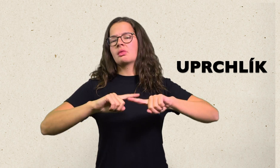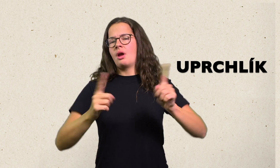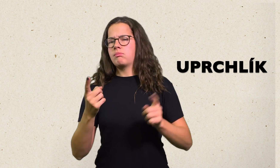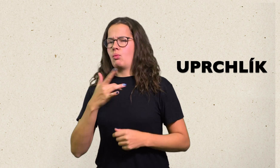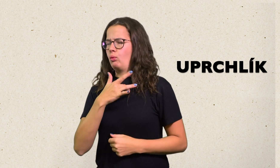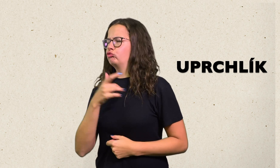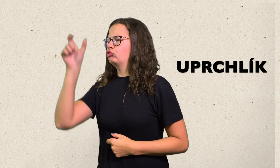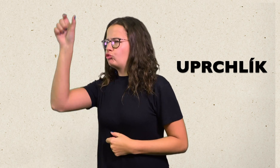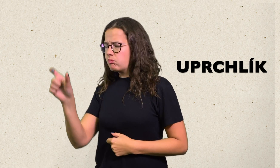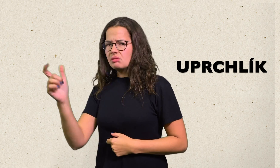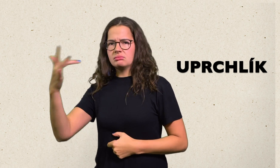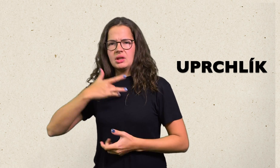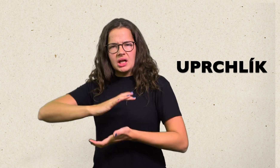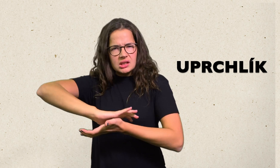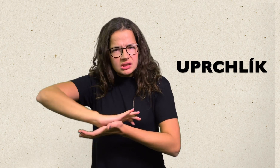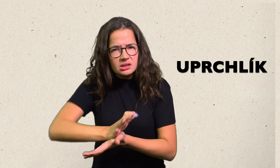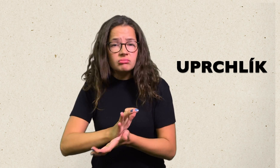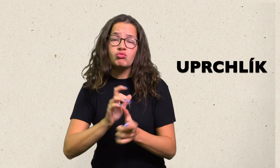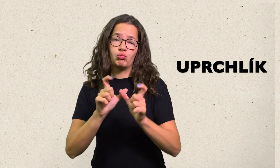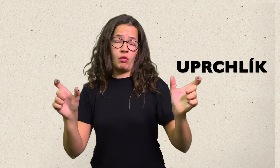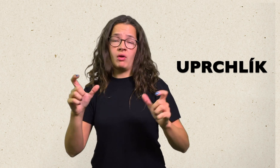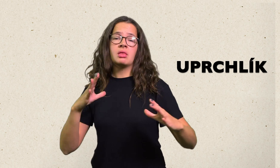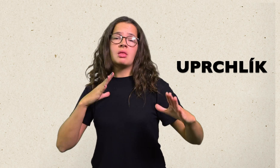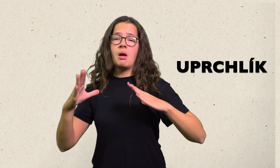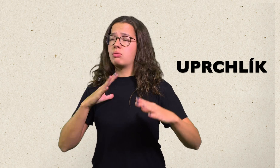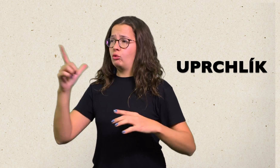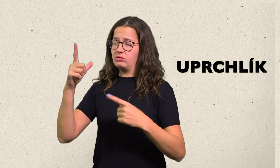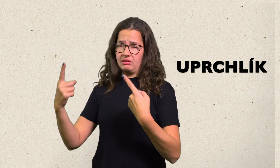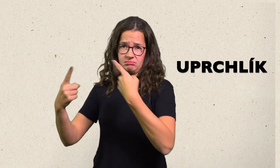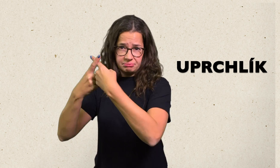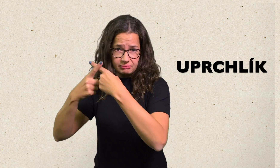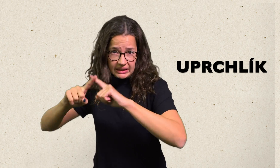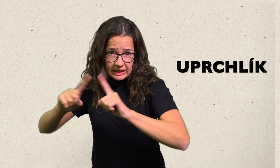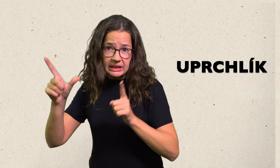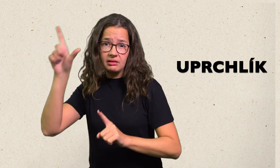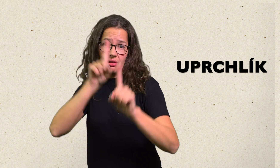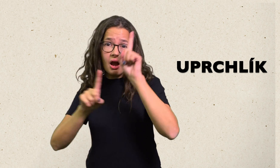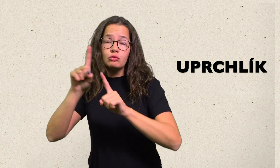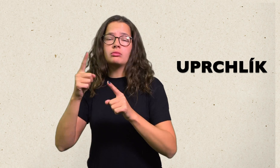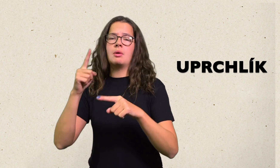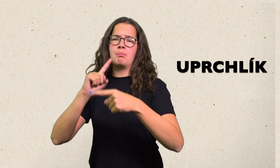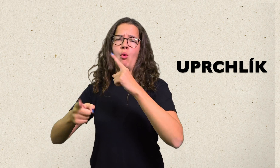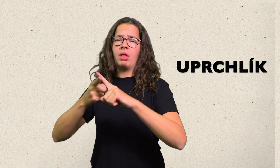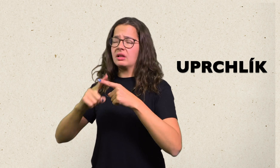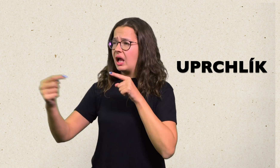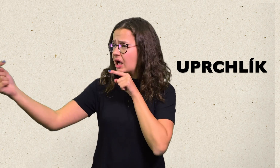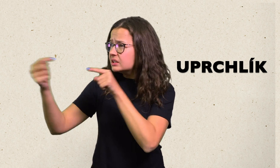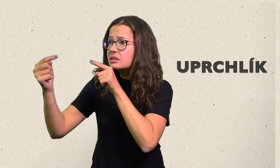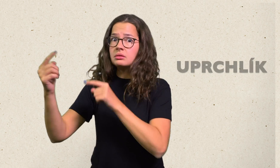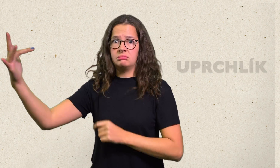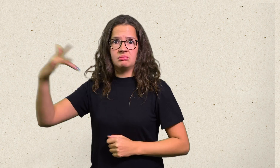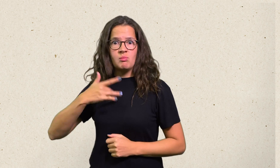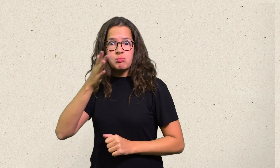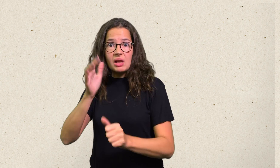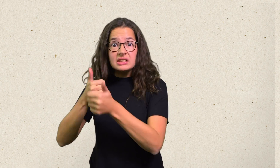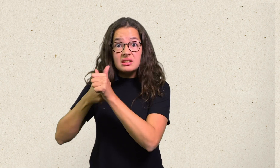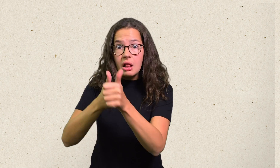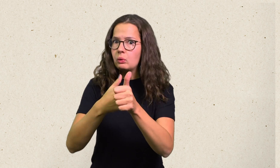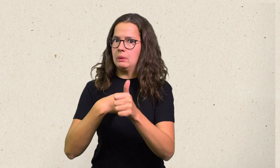nebo diskriminace kvůli náboženství nebo politickému přesvědčení a hrozba pronásledování